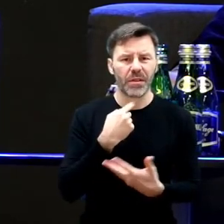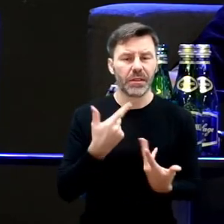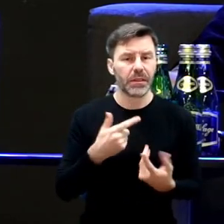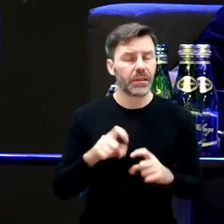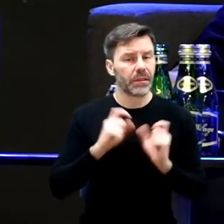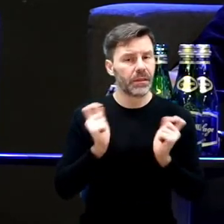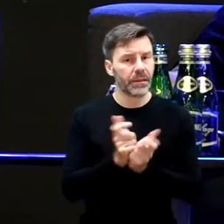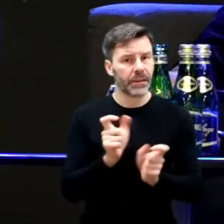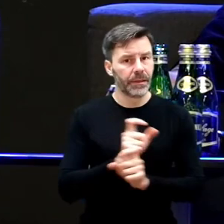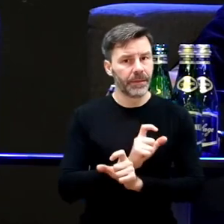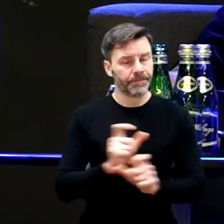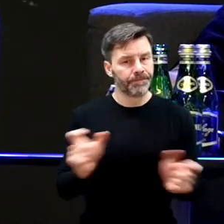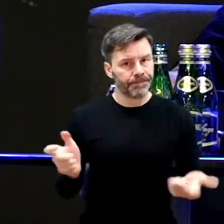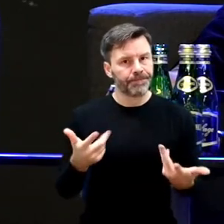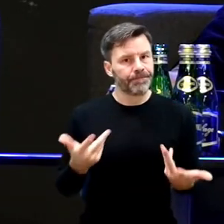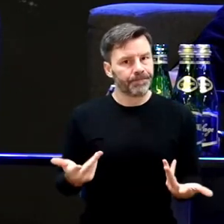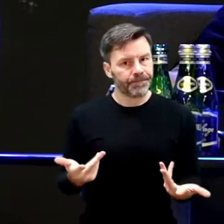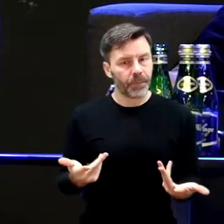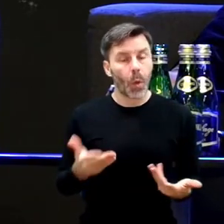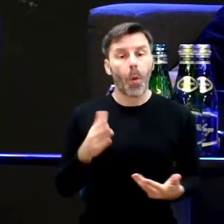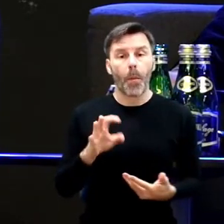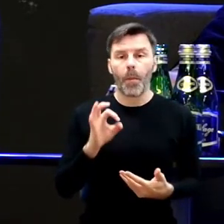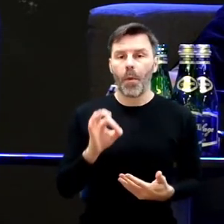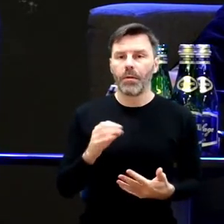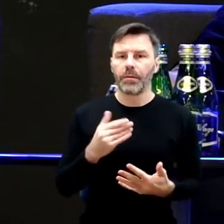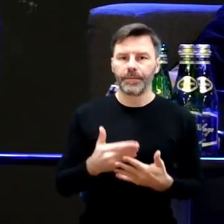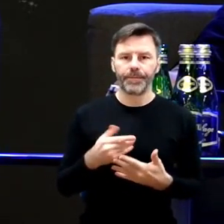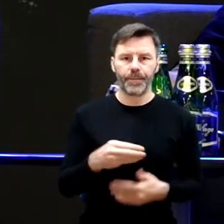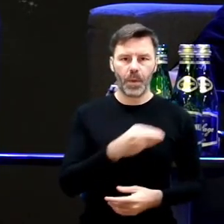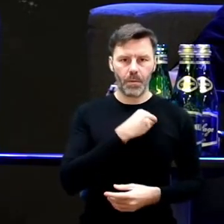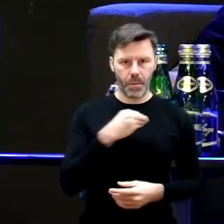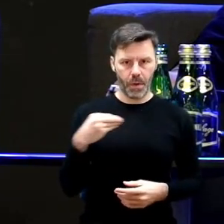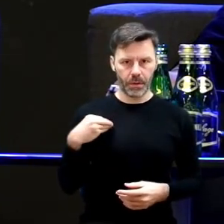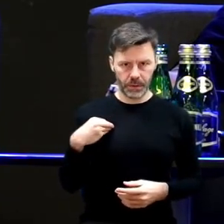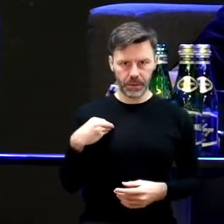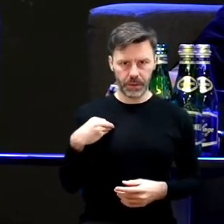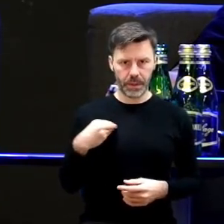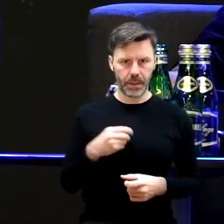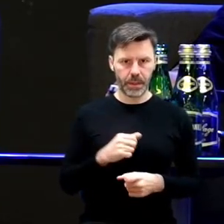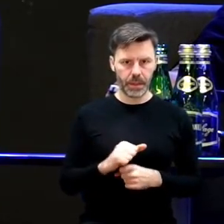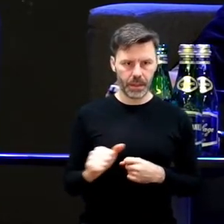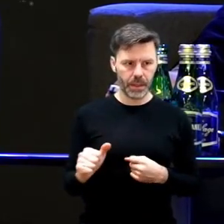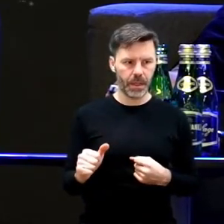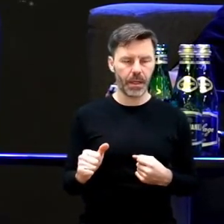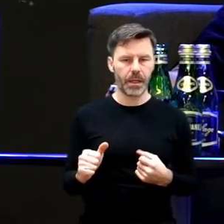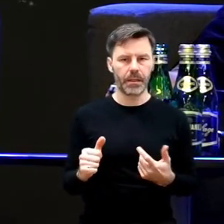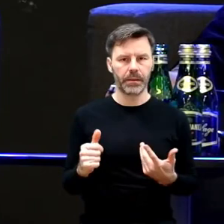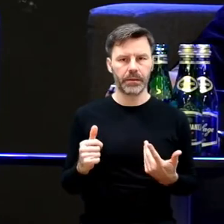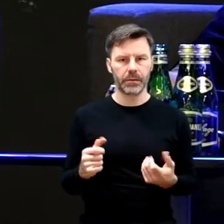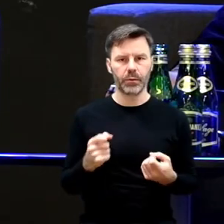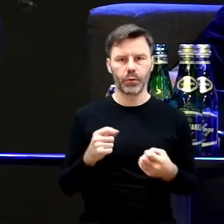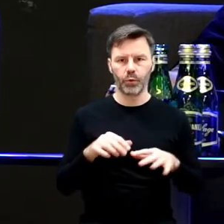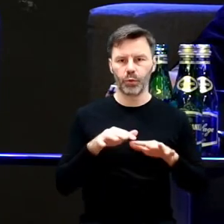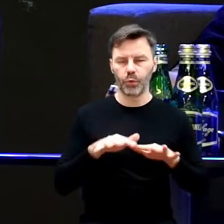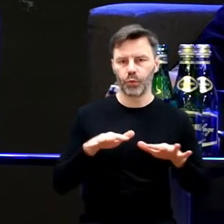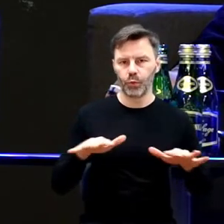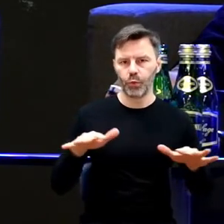bo jest to kraj, który jednak posiada duży zasób potencjału ludzkiego.